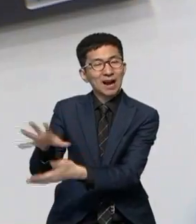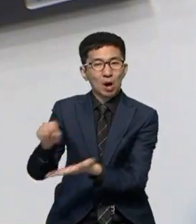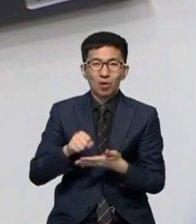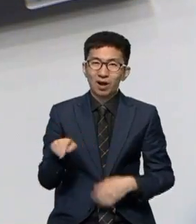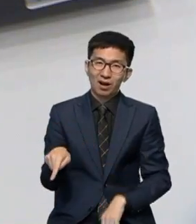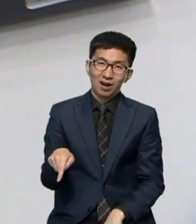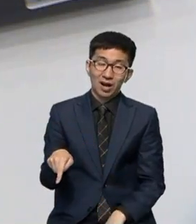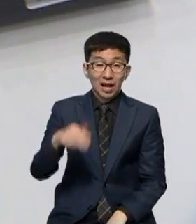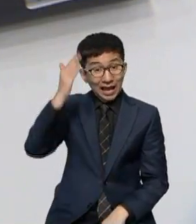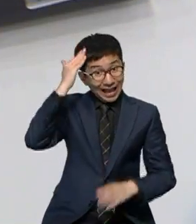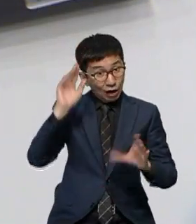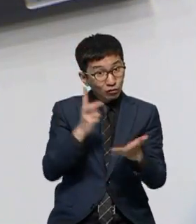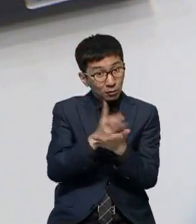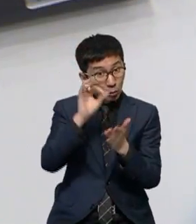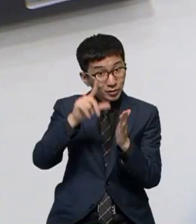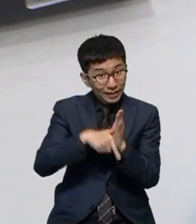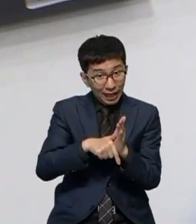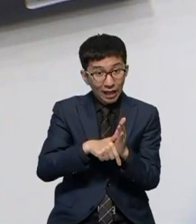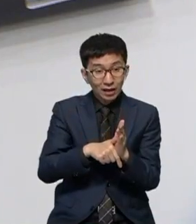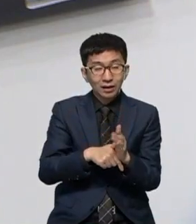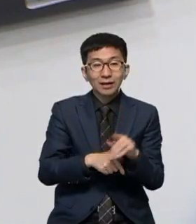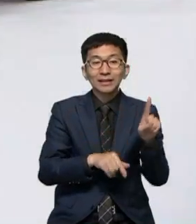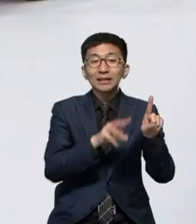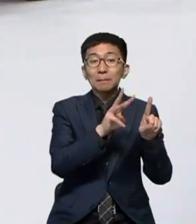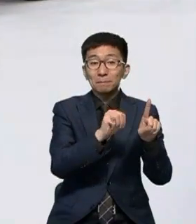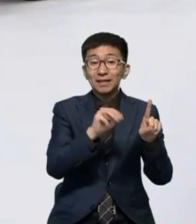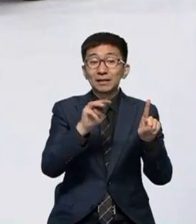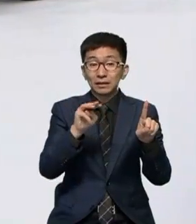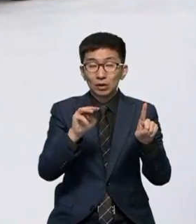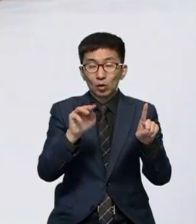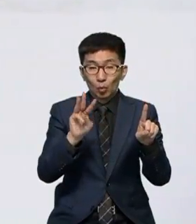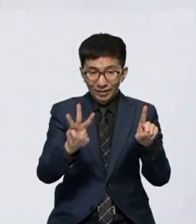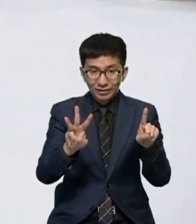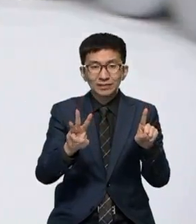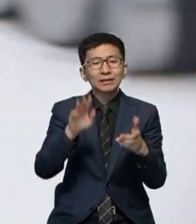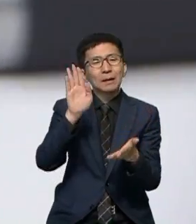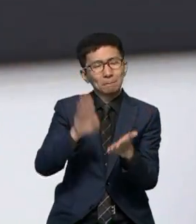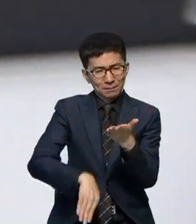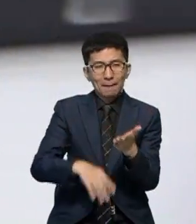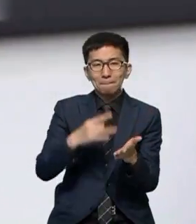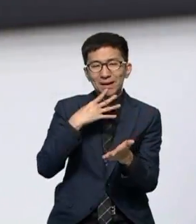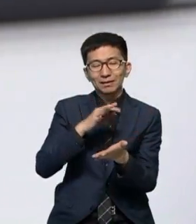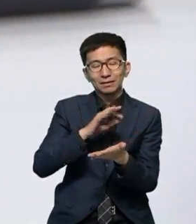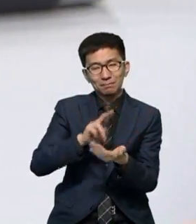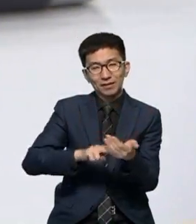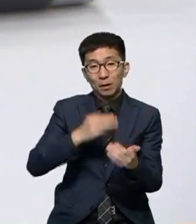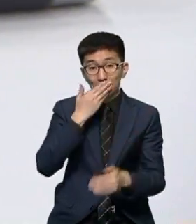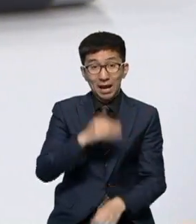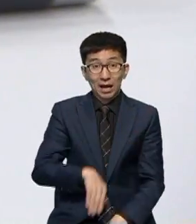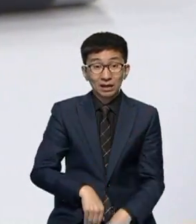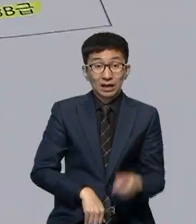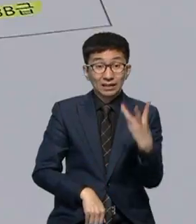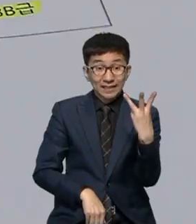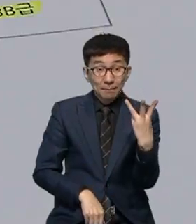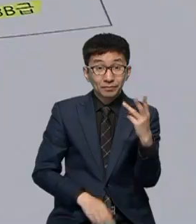밀수입품입니다. 국내법상 레이저포인터는 1밀리와트 미만의 1, 2등급 제품만 팔 수 있습니다. 3등급 이상부터는 안전상의 이유로 유통이